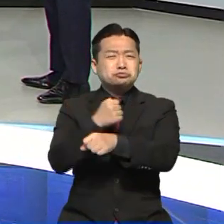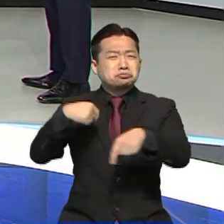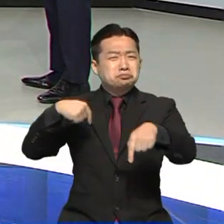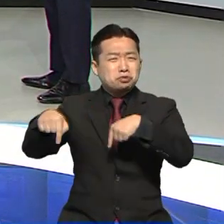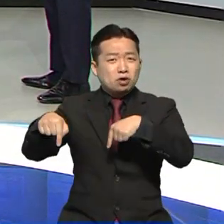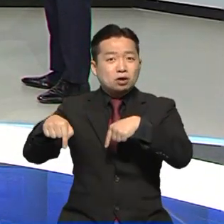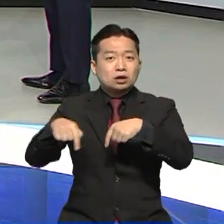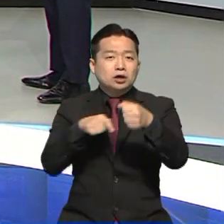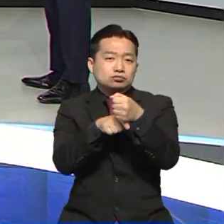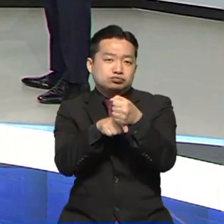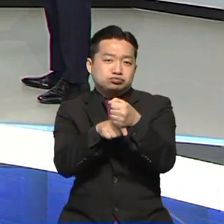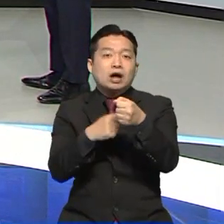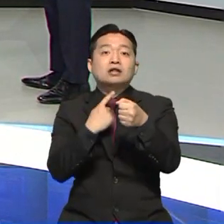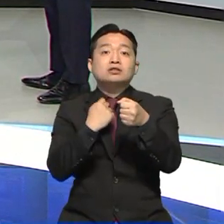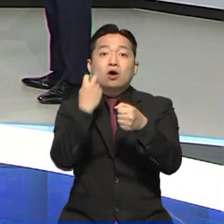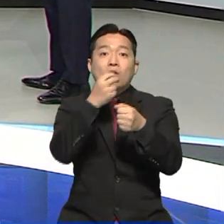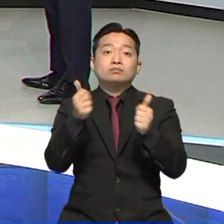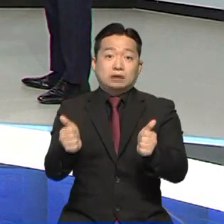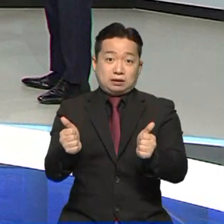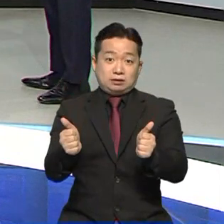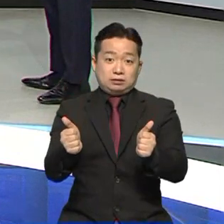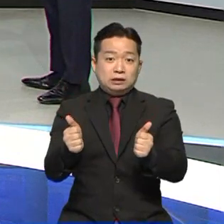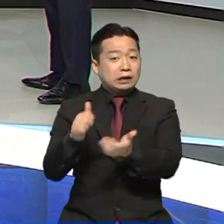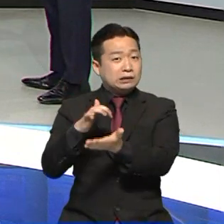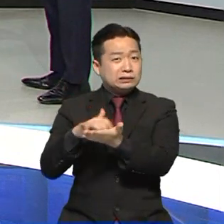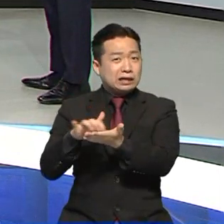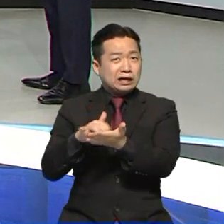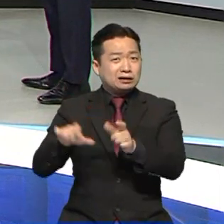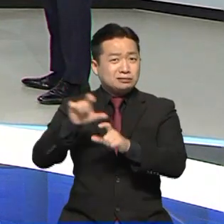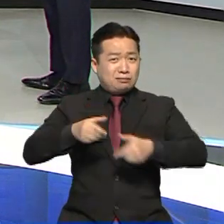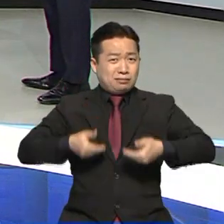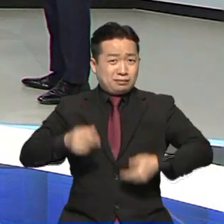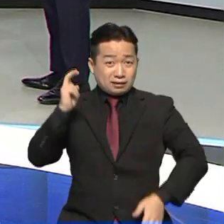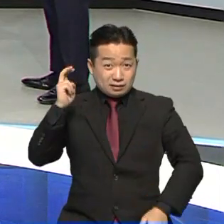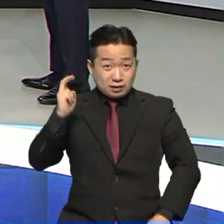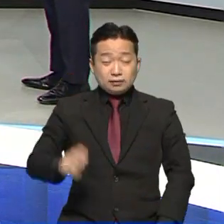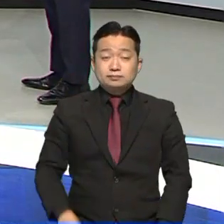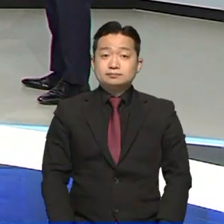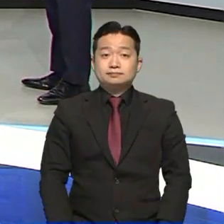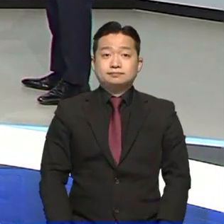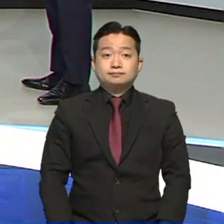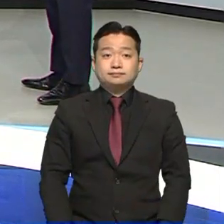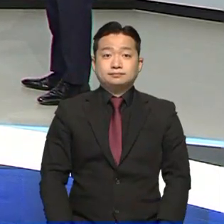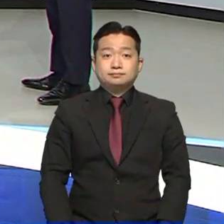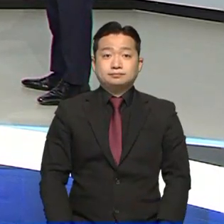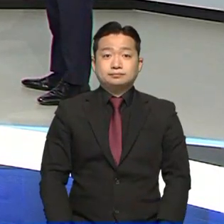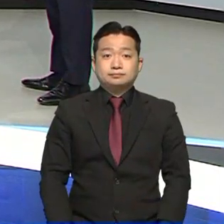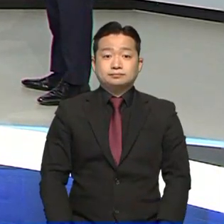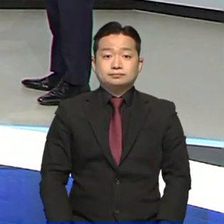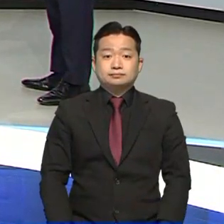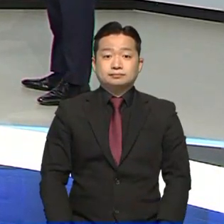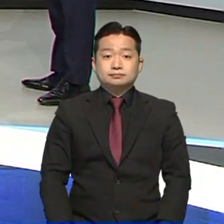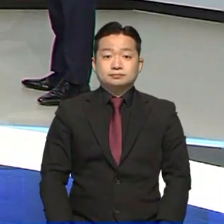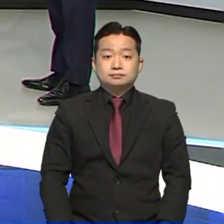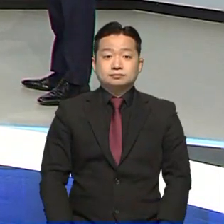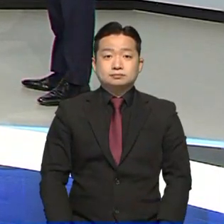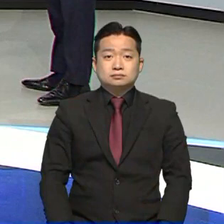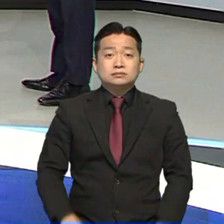이끌었던 사람이라서 셈법이 조금 더 복잡할 것 같은데요. 어떻습니까? 이런 겁니다. 뭘 받기는 받았는데 이 가치를 가늠할